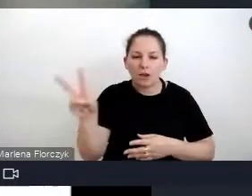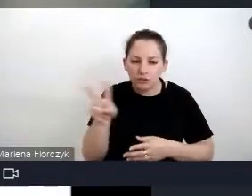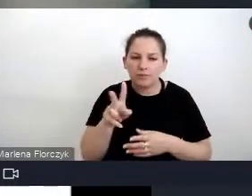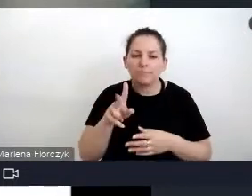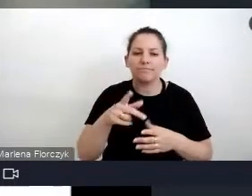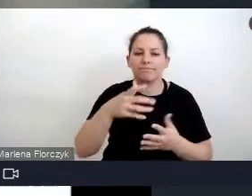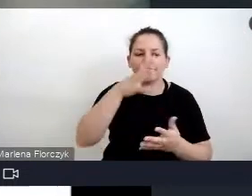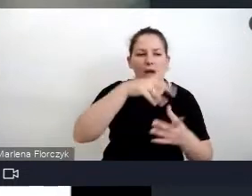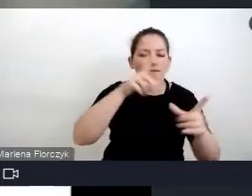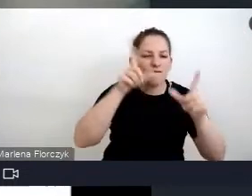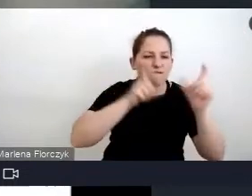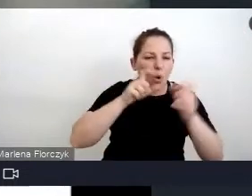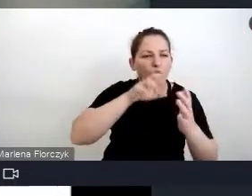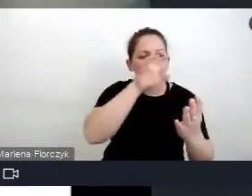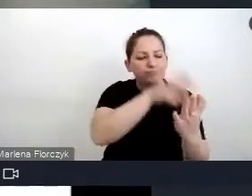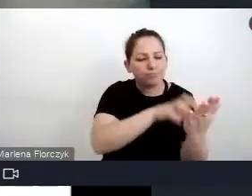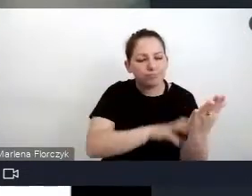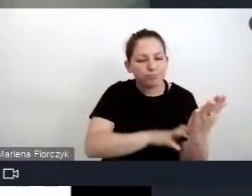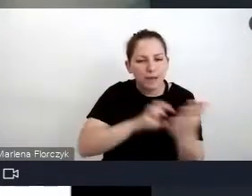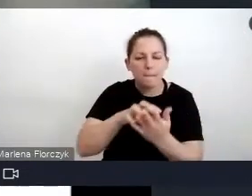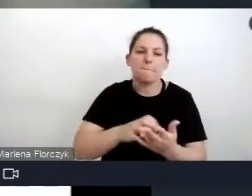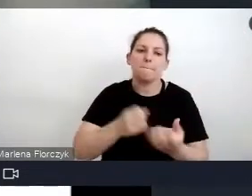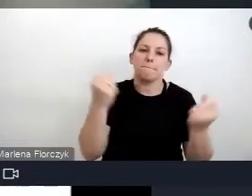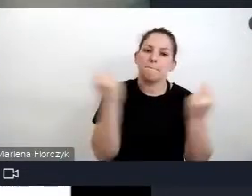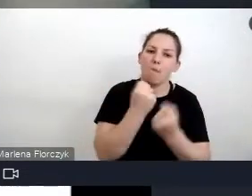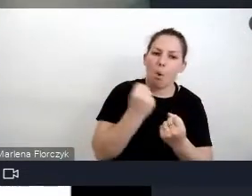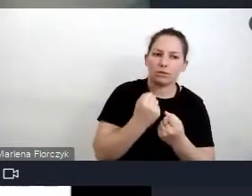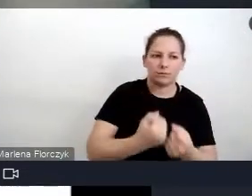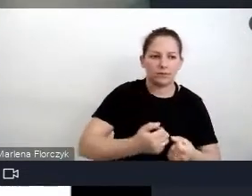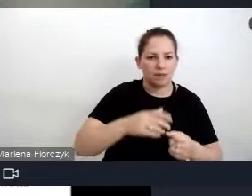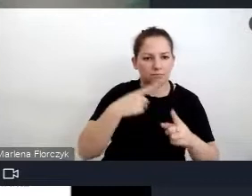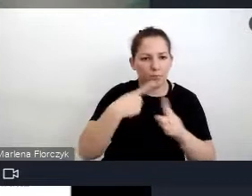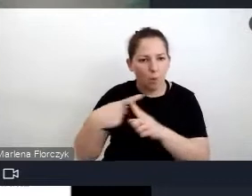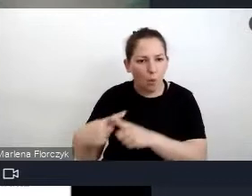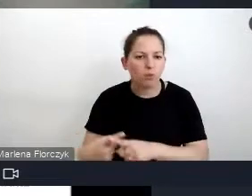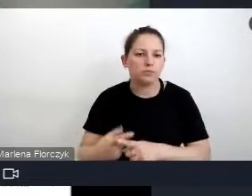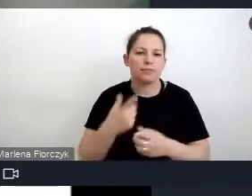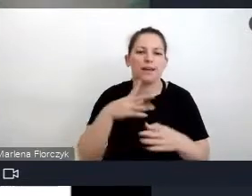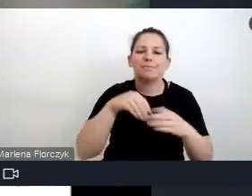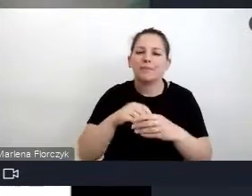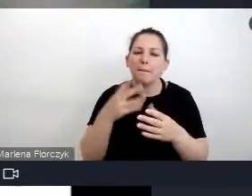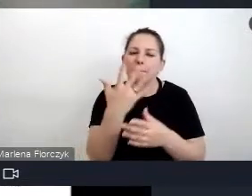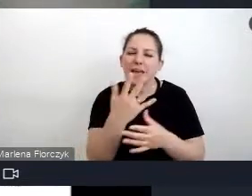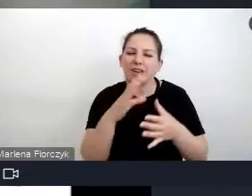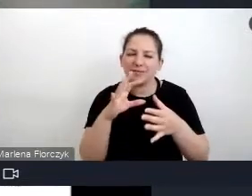podkreślający różne mocne strony i wyzwania związane z pięcioma wymiarami, o których mówiłam wcześniej.